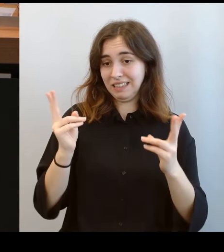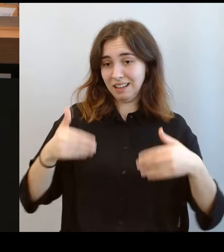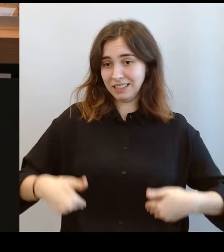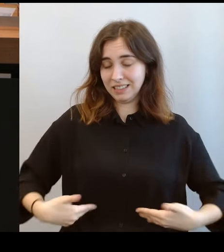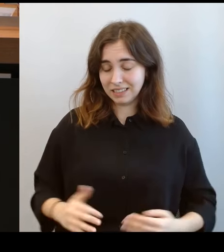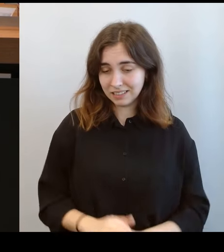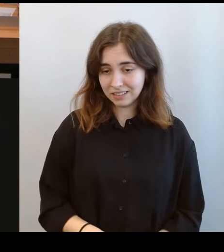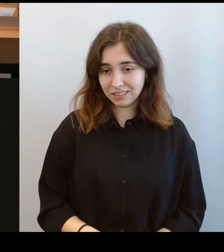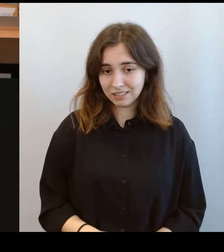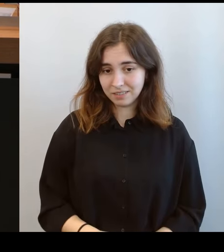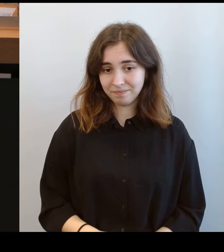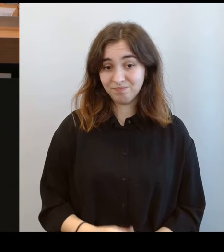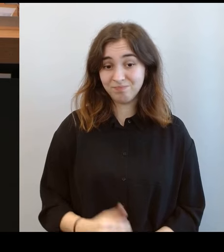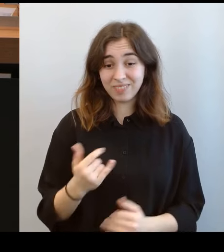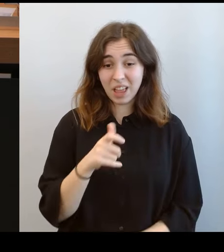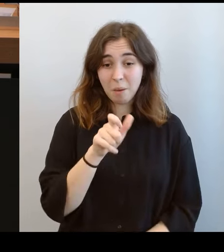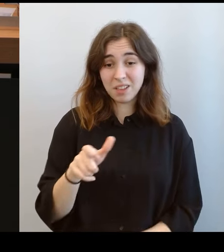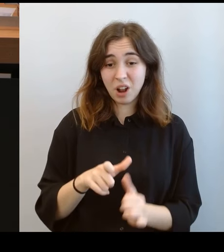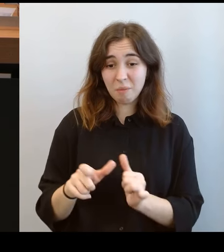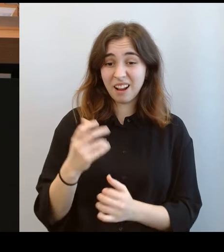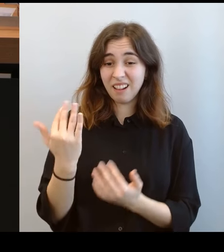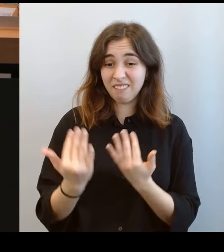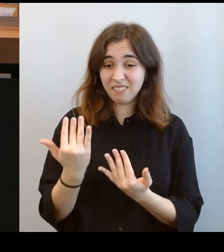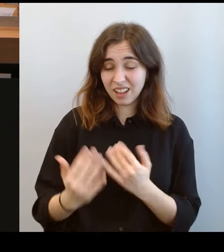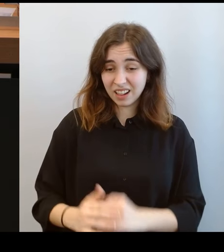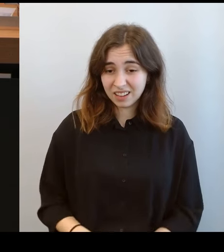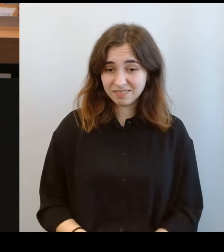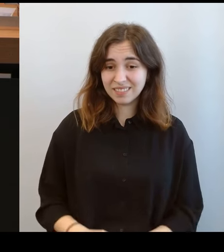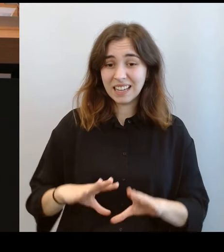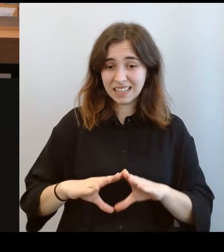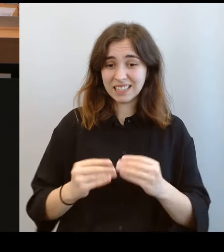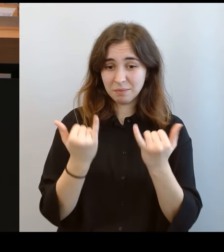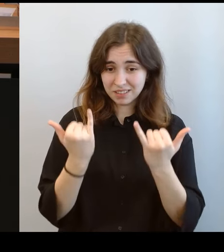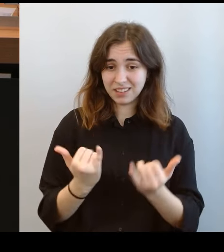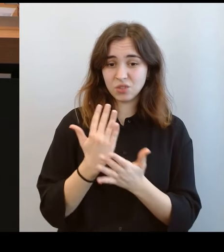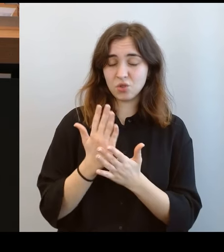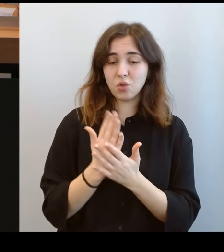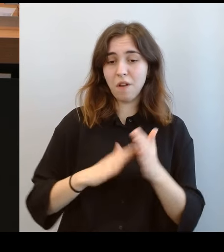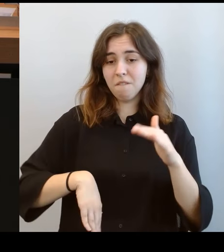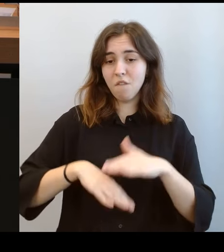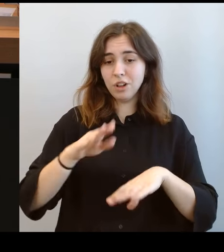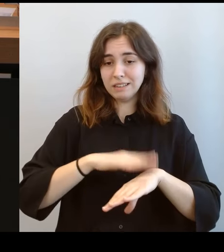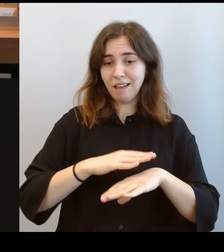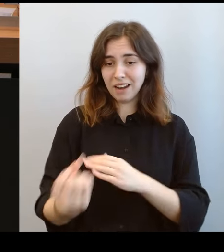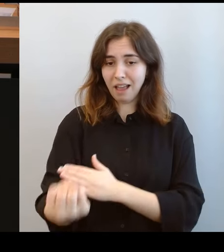Derzeit sind 490 Vollzeitkräfte und Vollzeitäquivalente bei